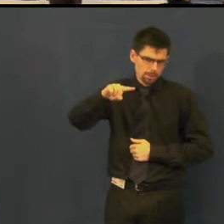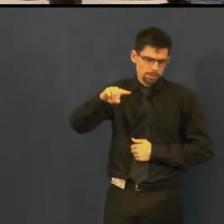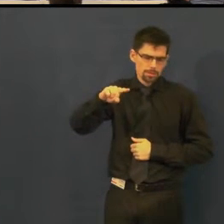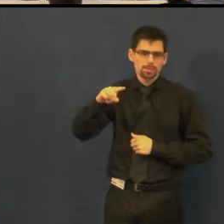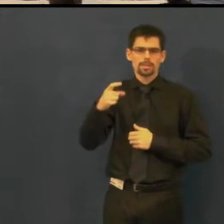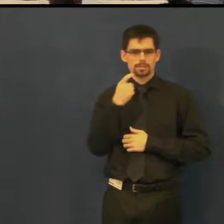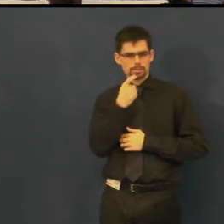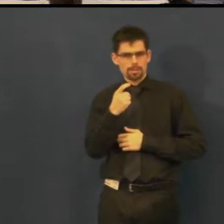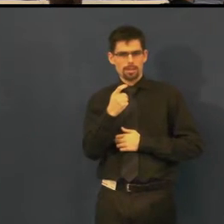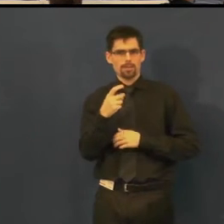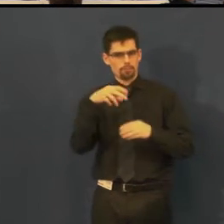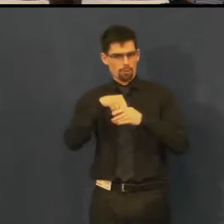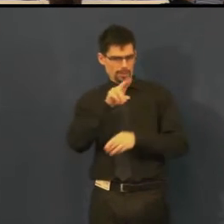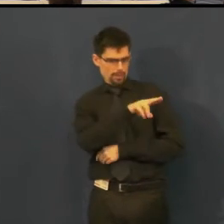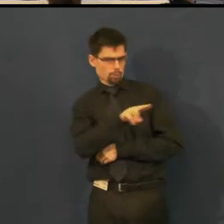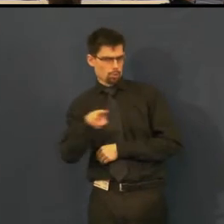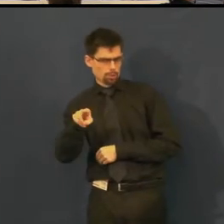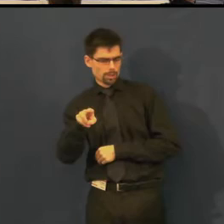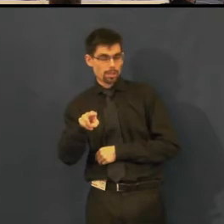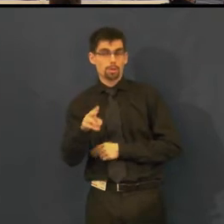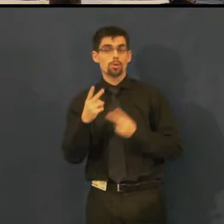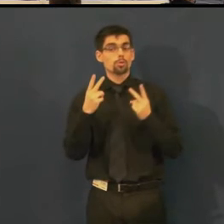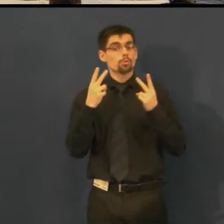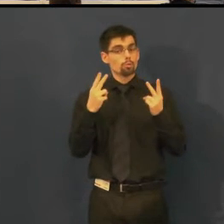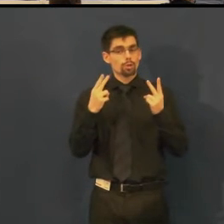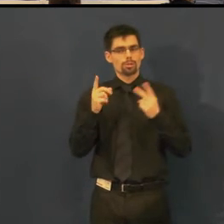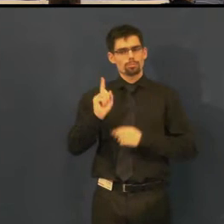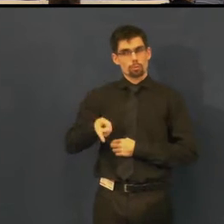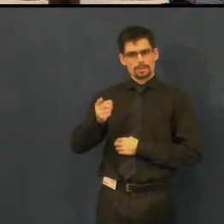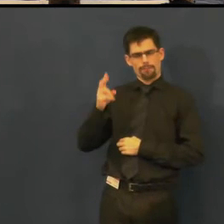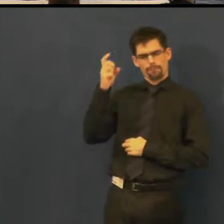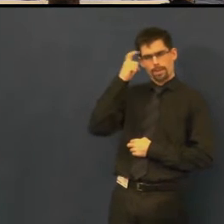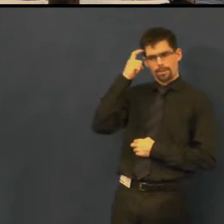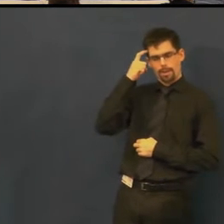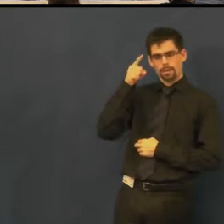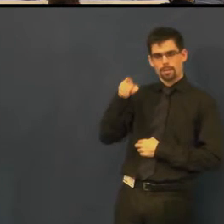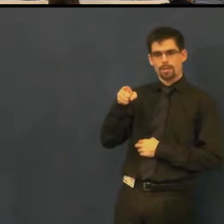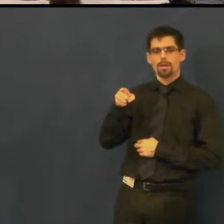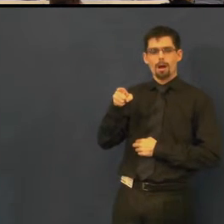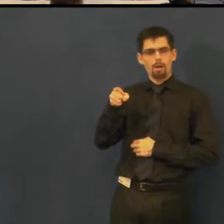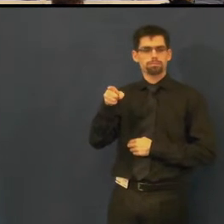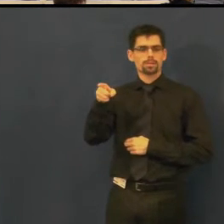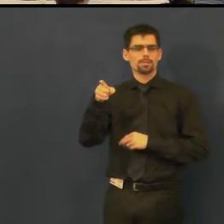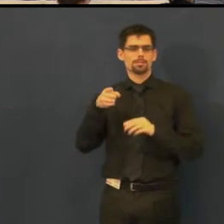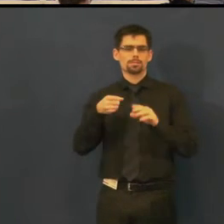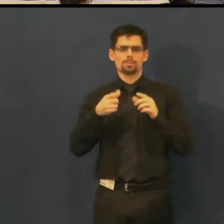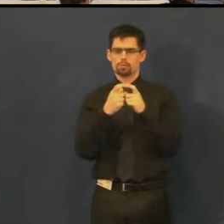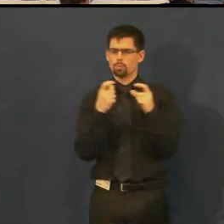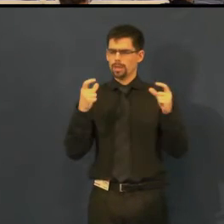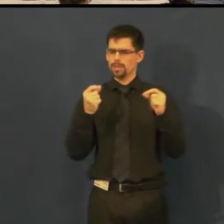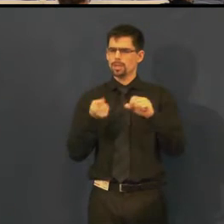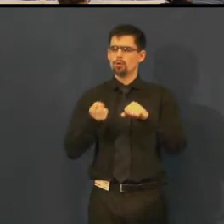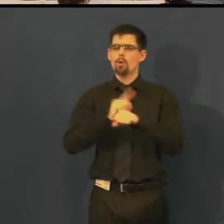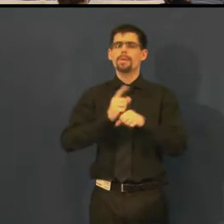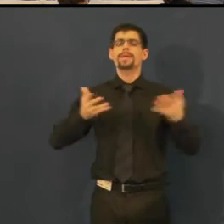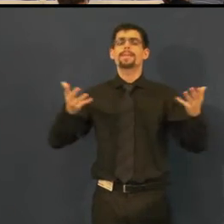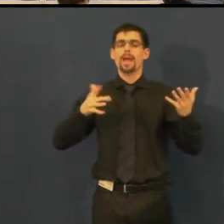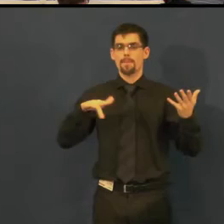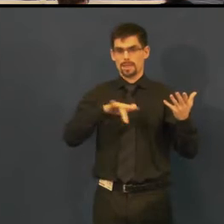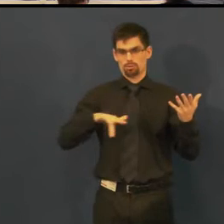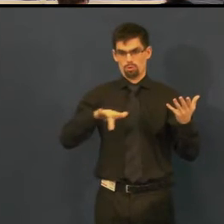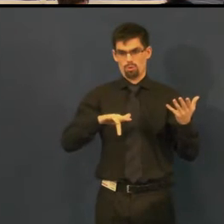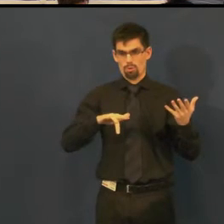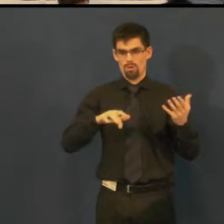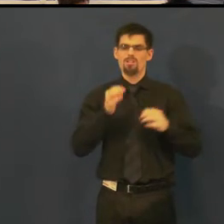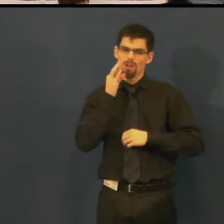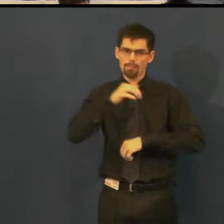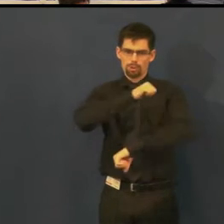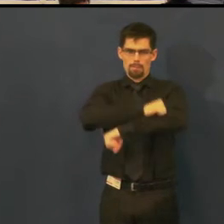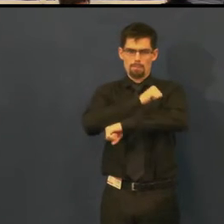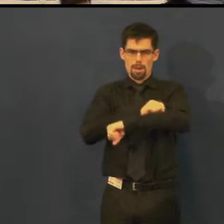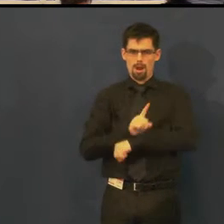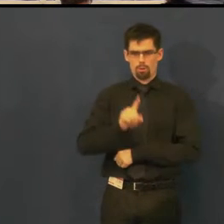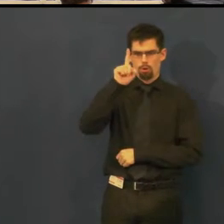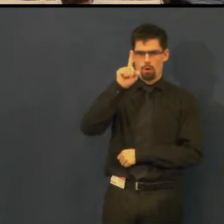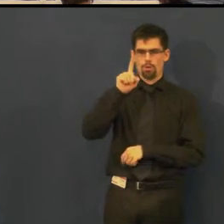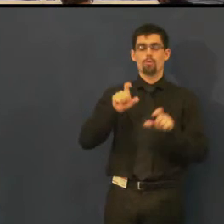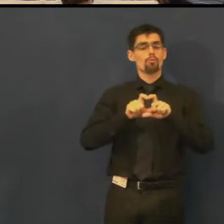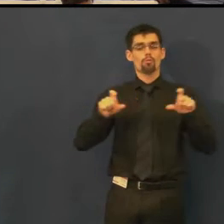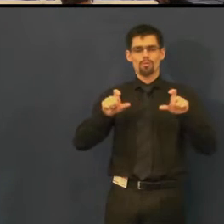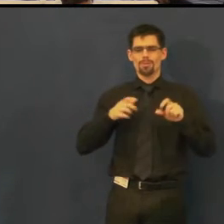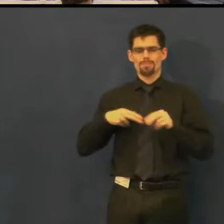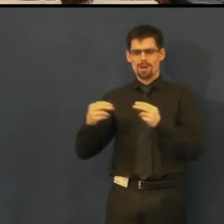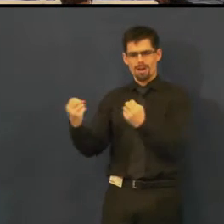je důležité vědět, že je dobré si koupit vstupenky na balkón, protože naše obrazovka,